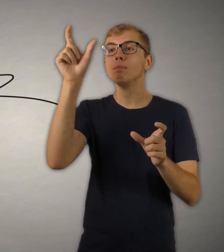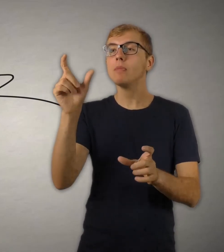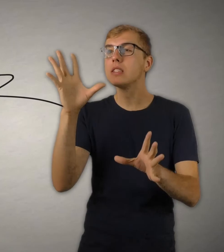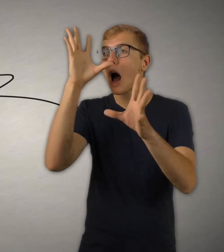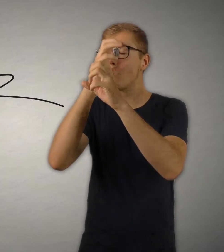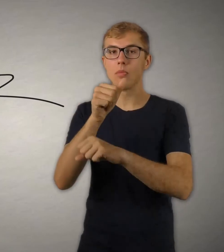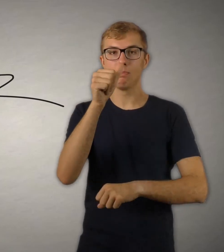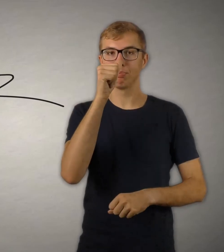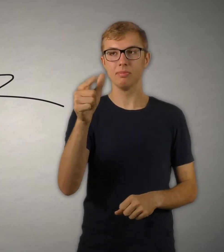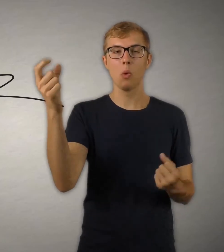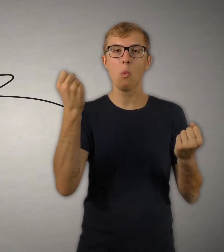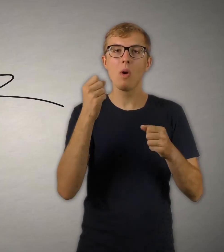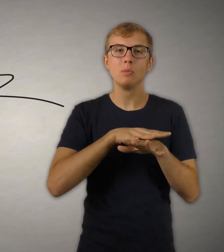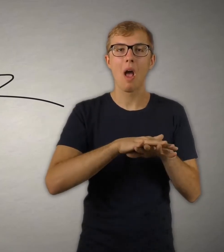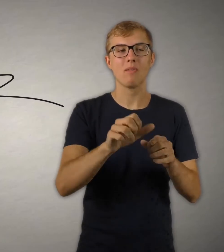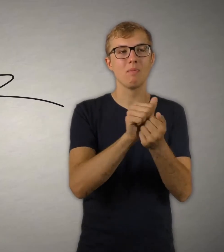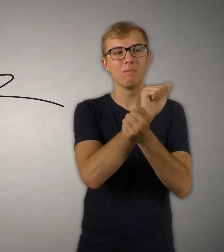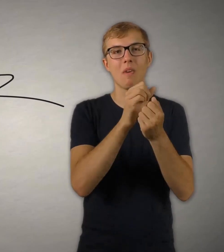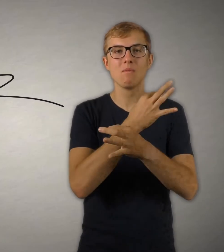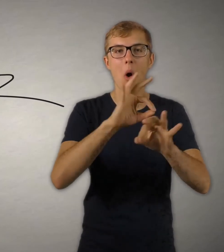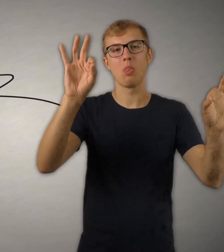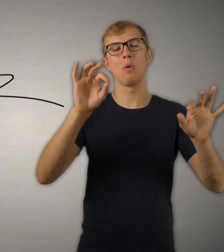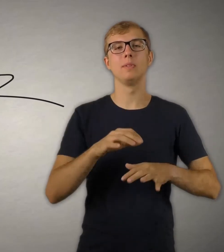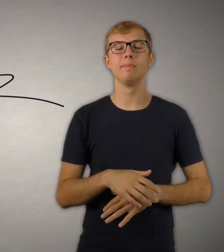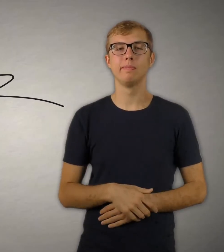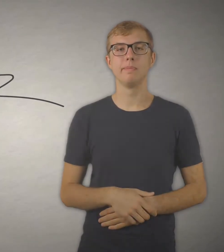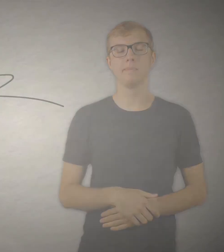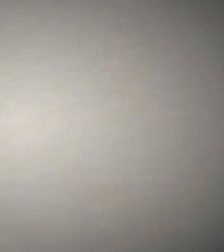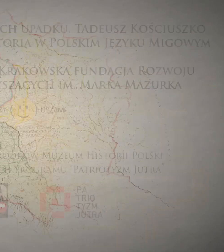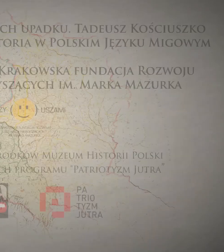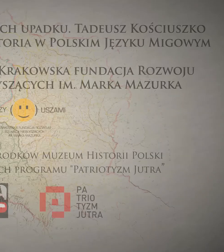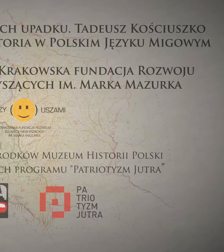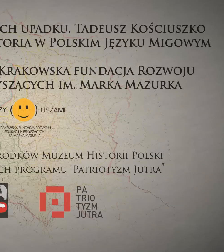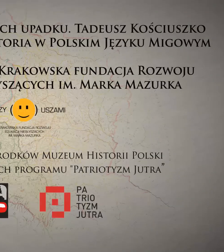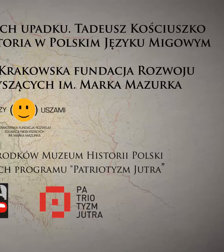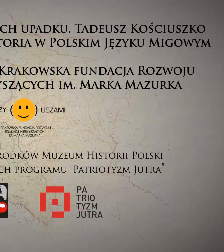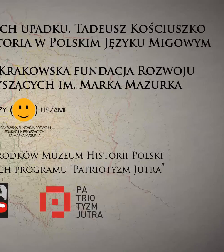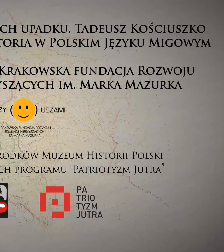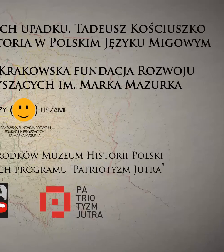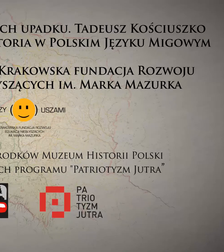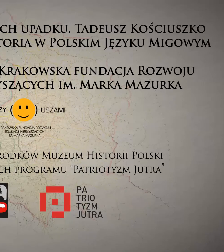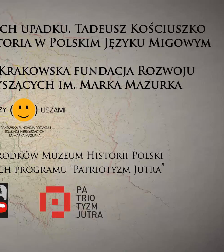Nie można o nim zapomnieć, to sławna postać, synonim walki o wolność. Napisy opracowała: Magdalena Sipowicz